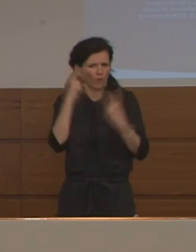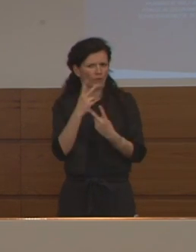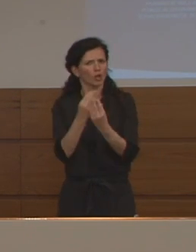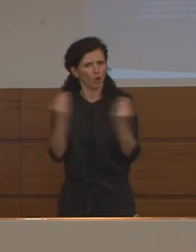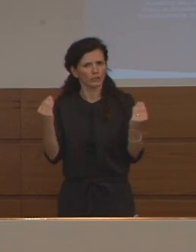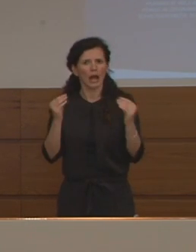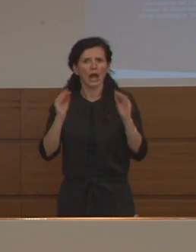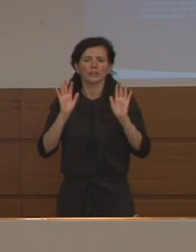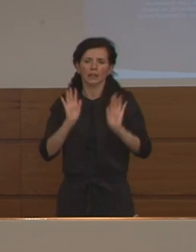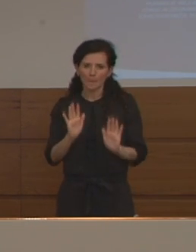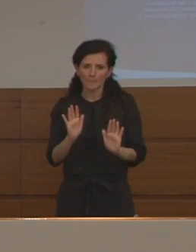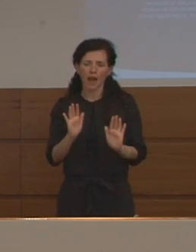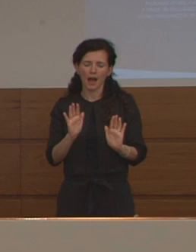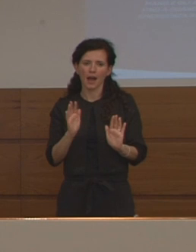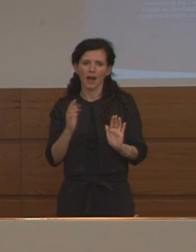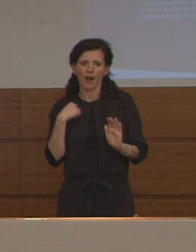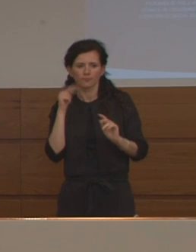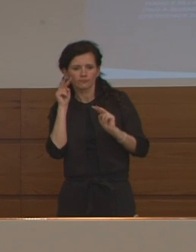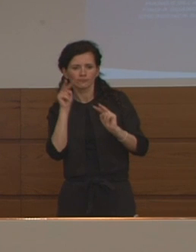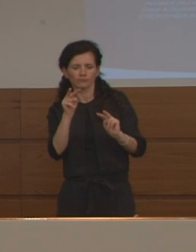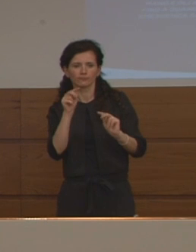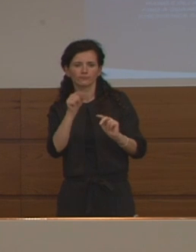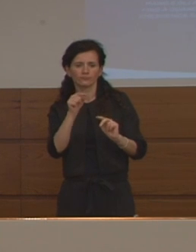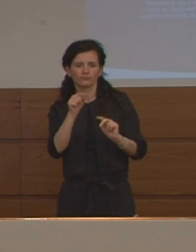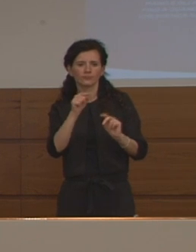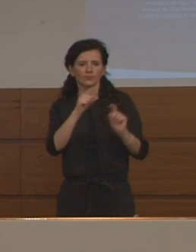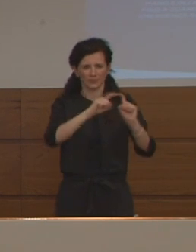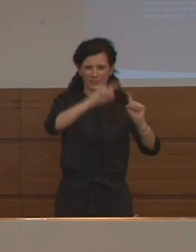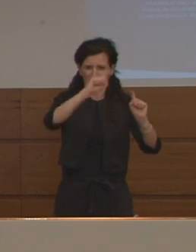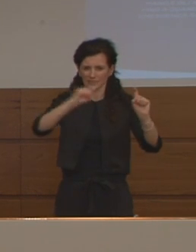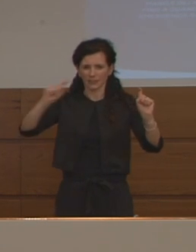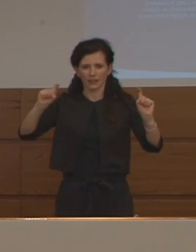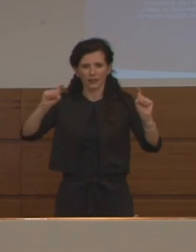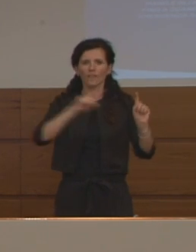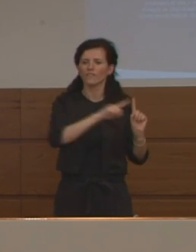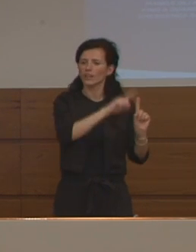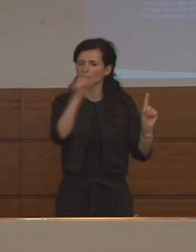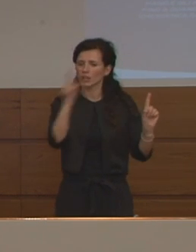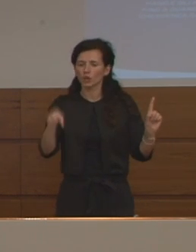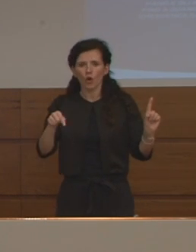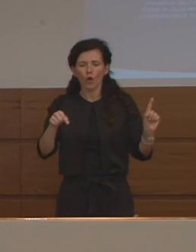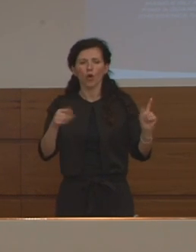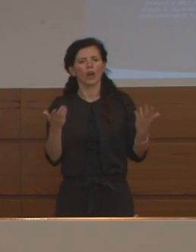dire che dobbiamo guardare ancora una volta ai trend e mettendo insieme la